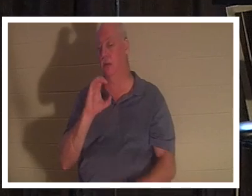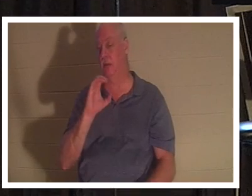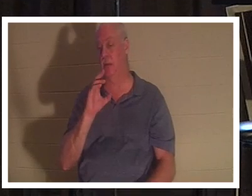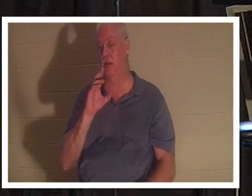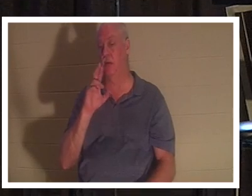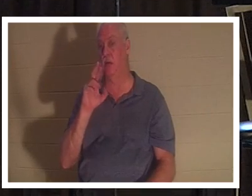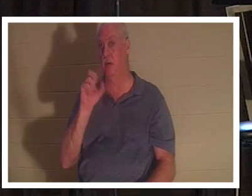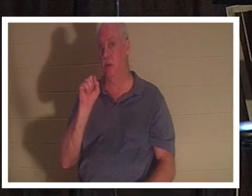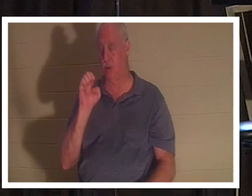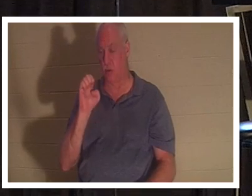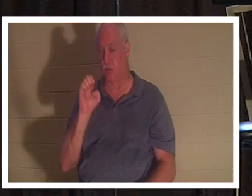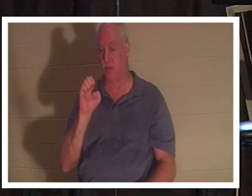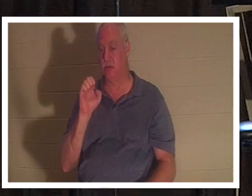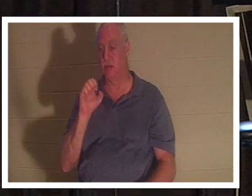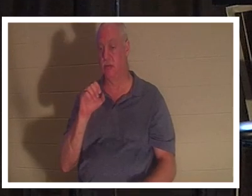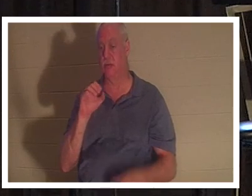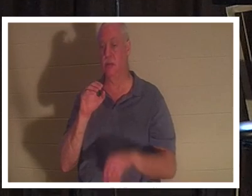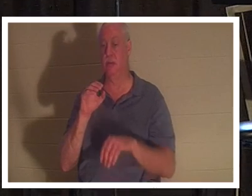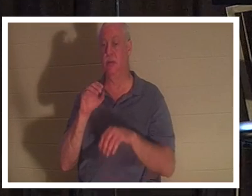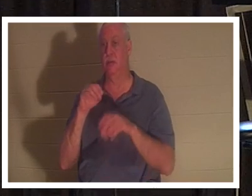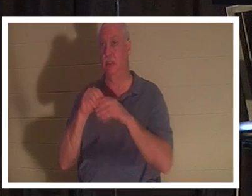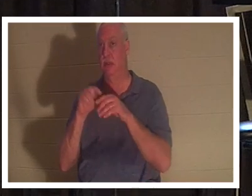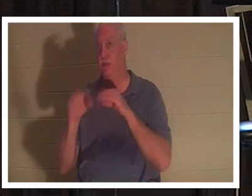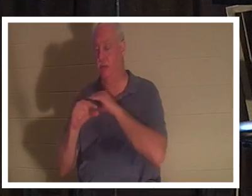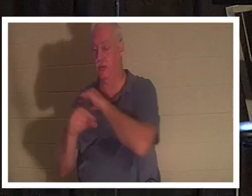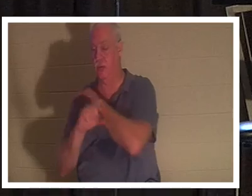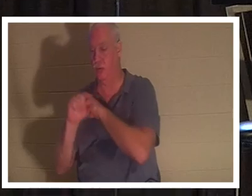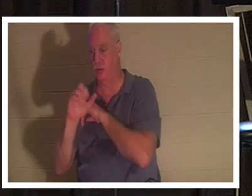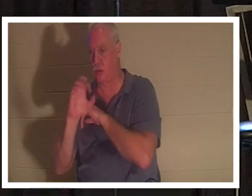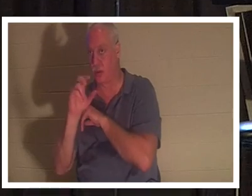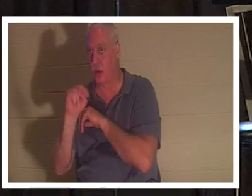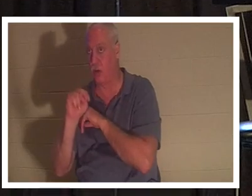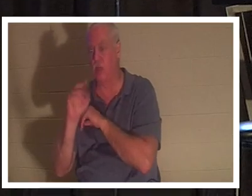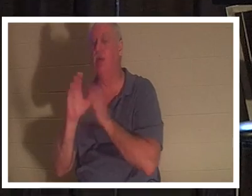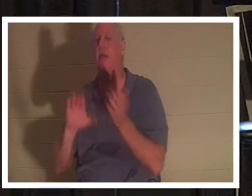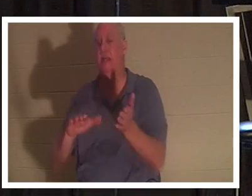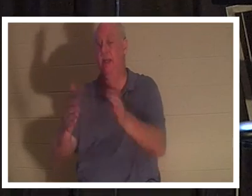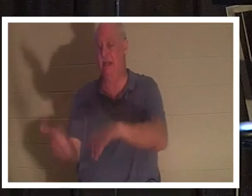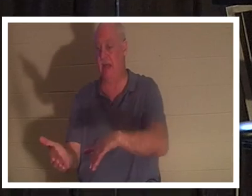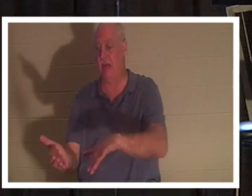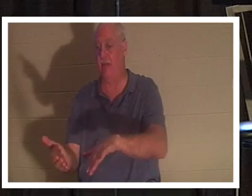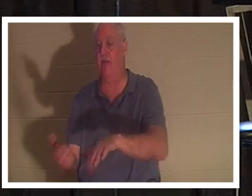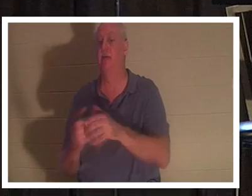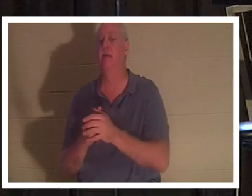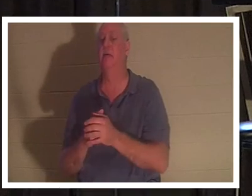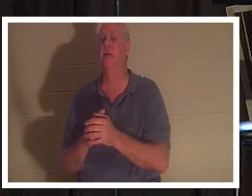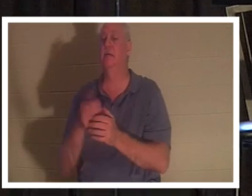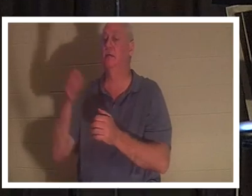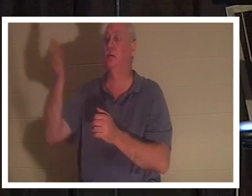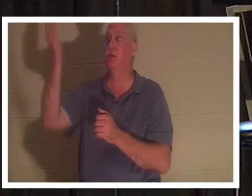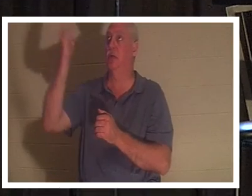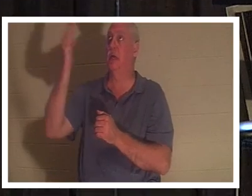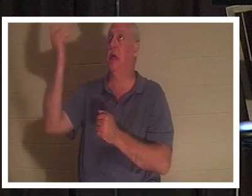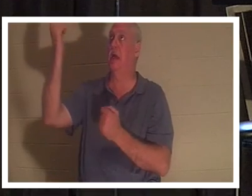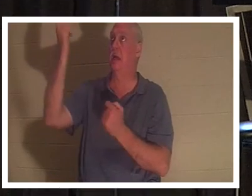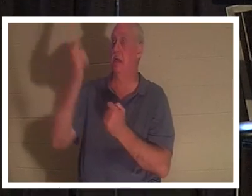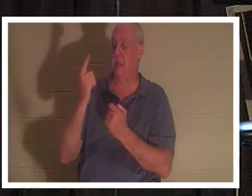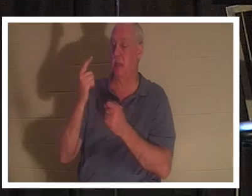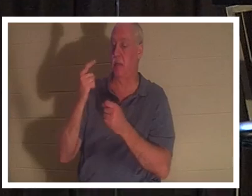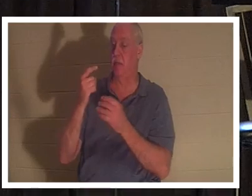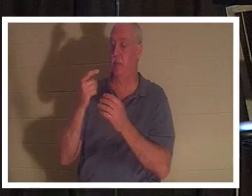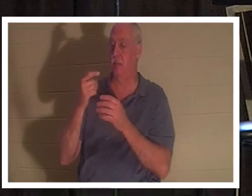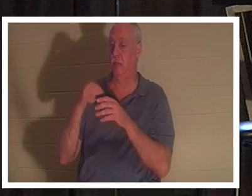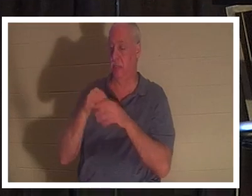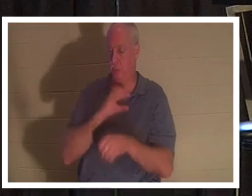l'humanité dans le jardin était la mort. Ainsi, en Dieu, Dieu est descendu en la personne de Christ pour payer la